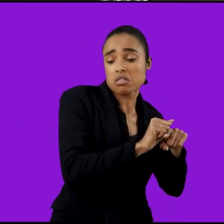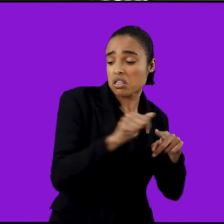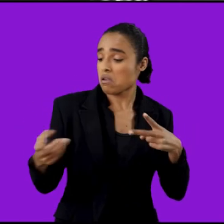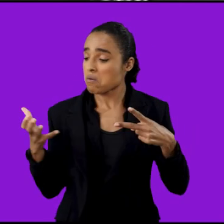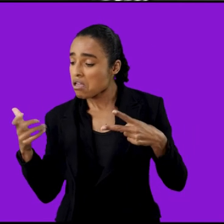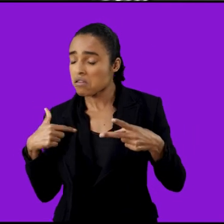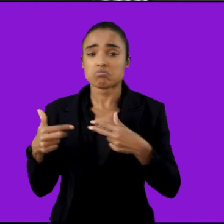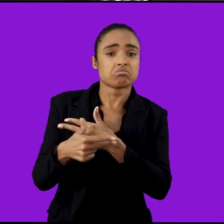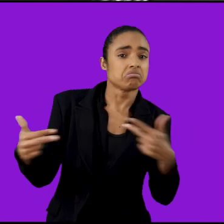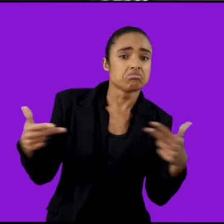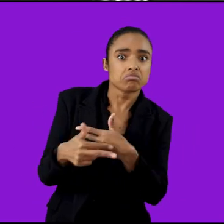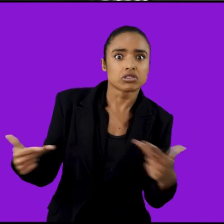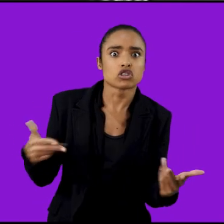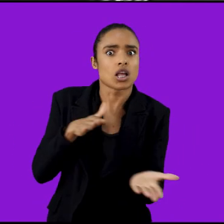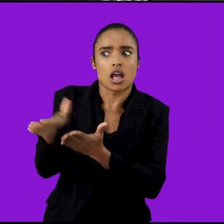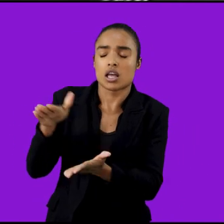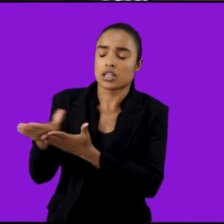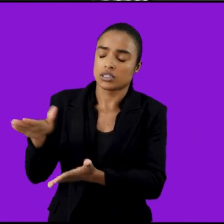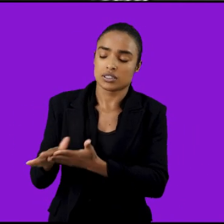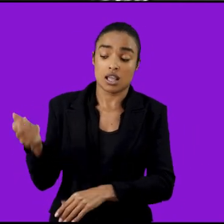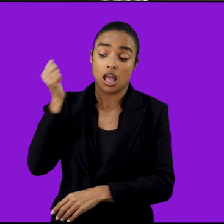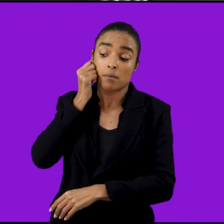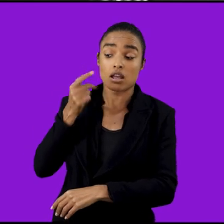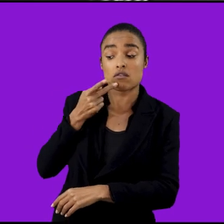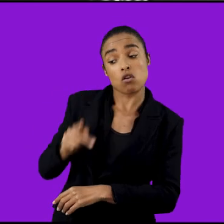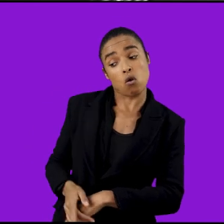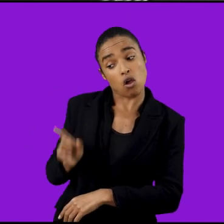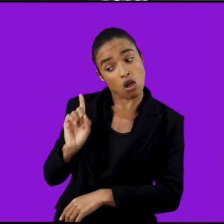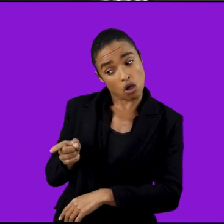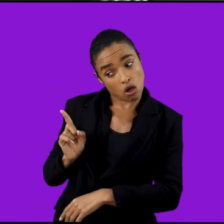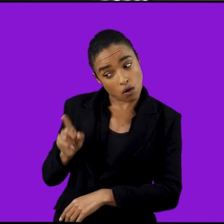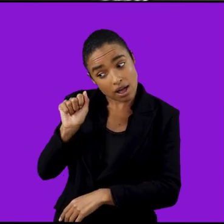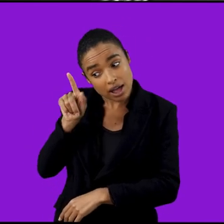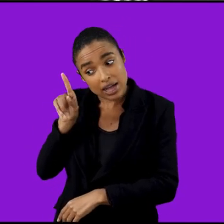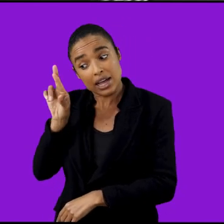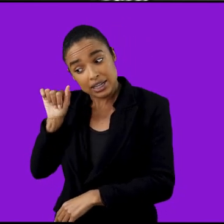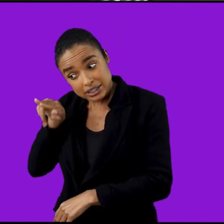“Ah, eu quero esse tênis, eu quero não sei o que”. E a minha vó falava: “Adriana,